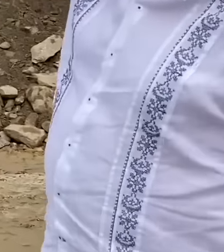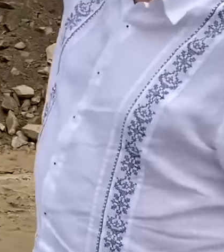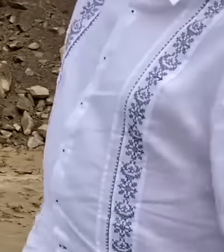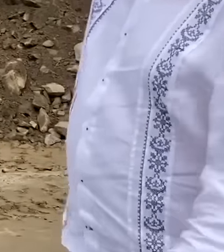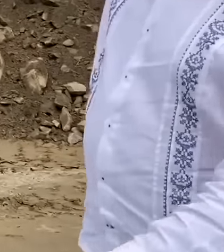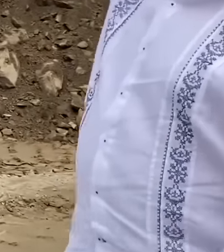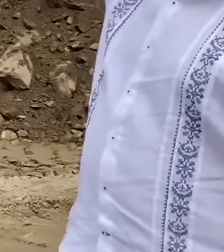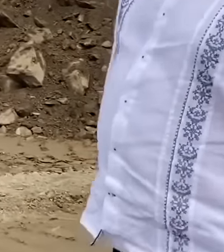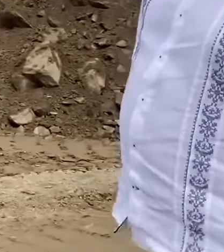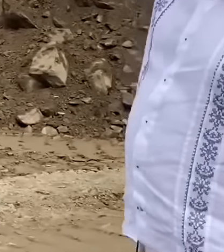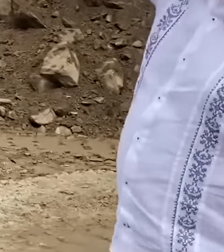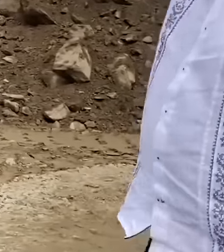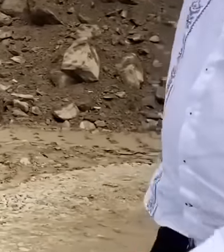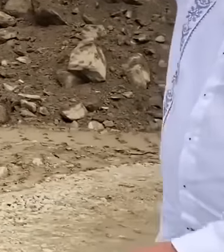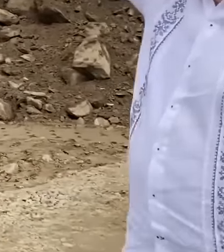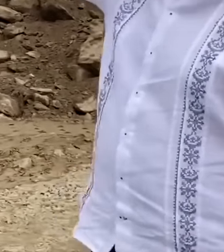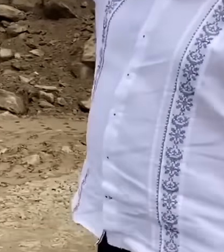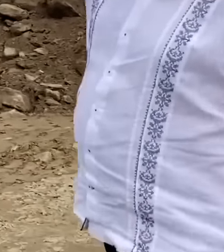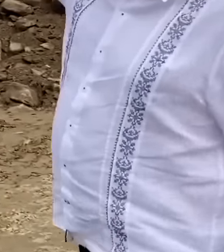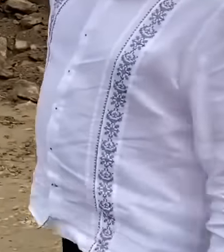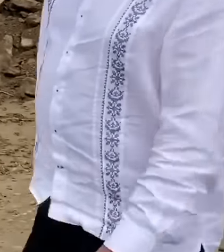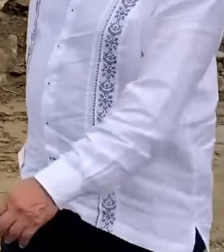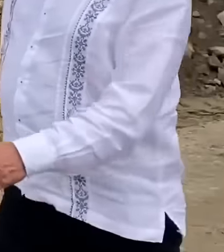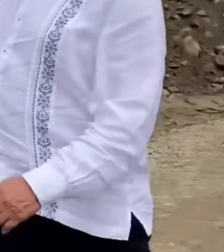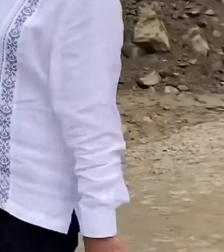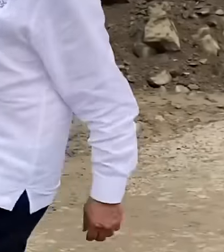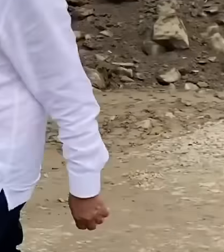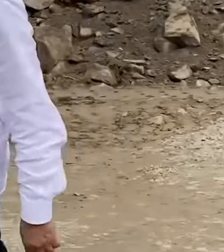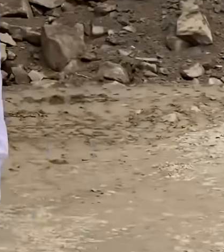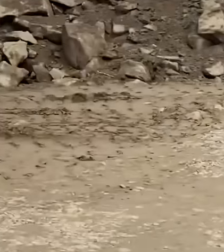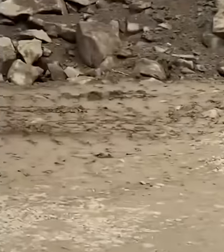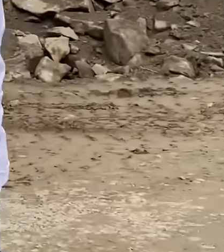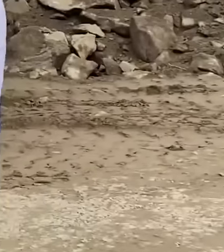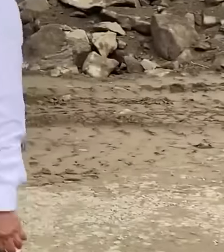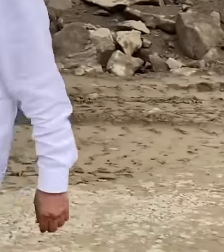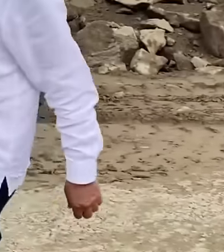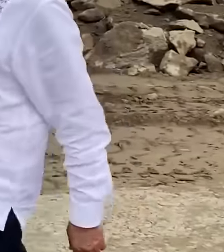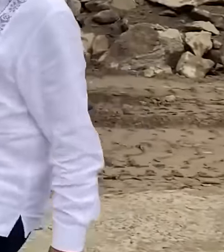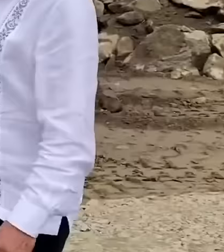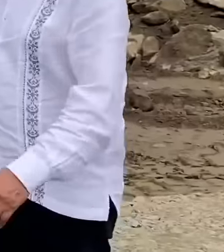quien encendió la chispa con el exitosísimo programa de caminos artesanales, devolviéndole